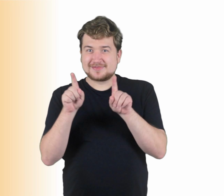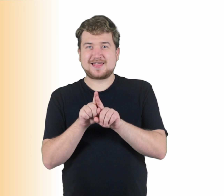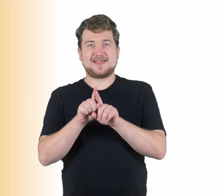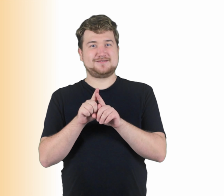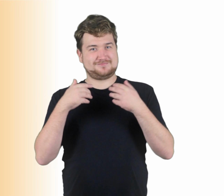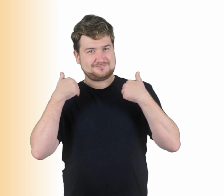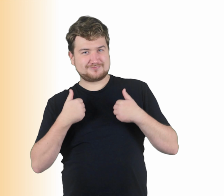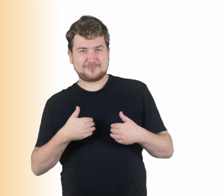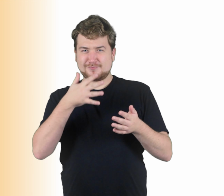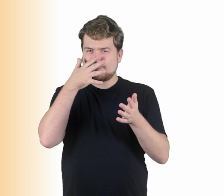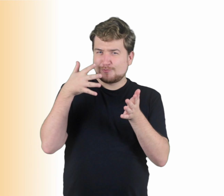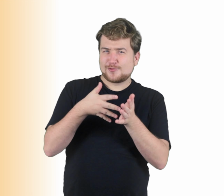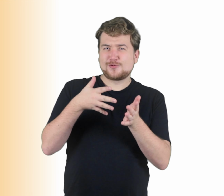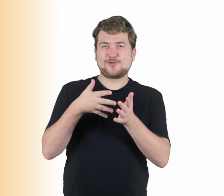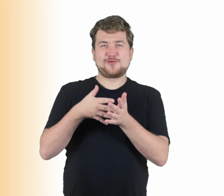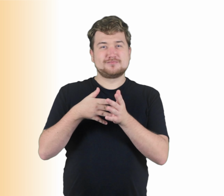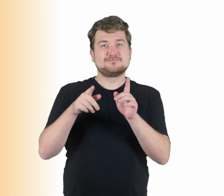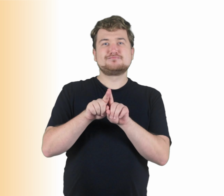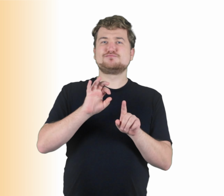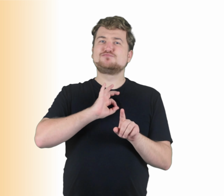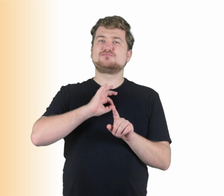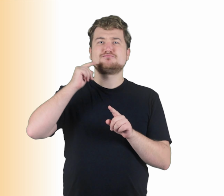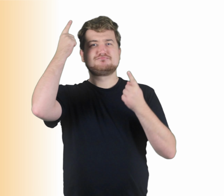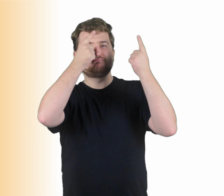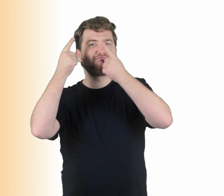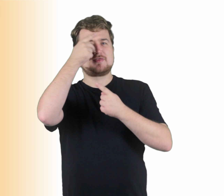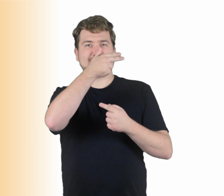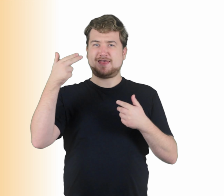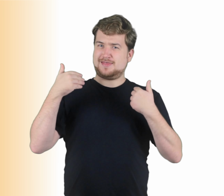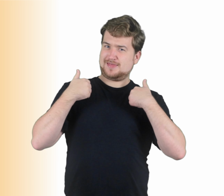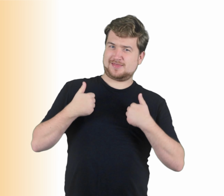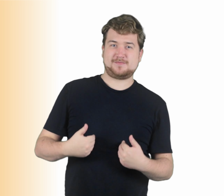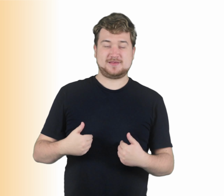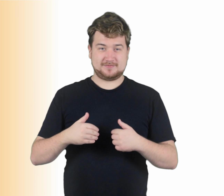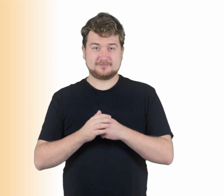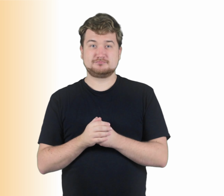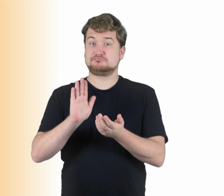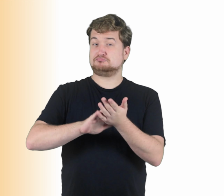oraz oceniania siebie i posiadania na swój temat refleksji.